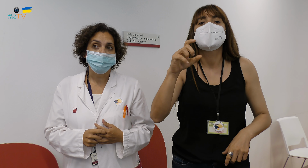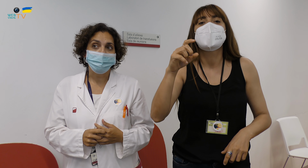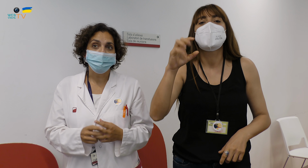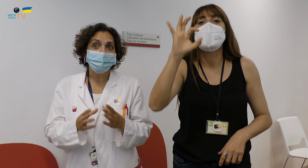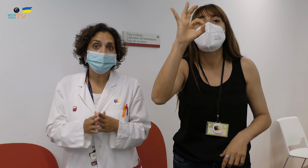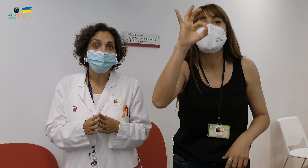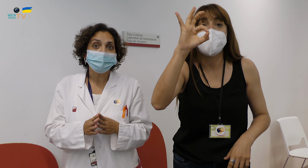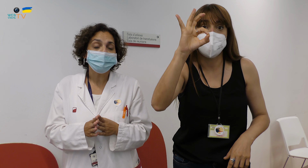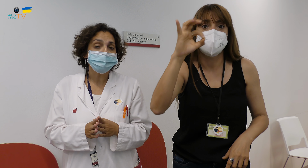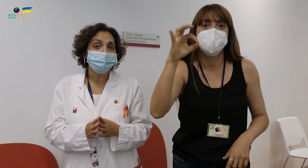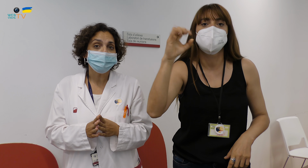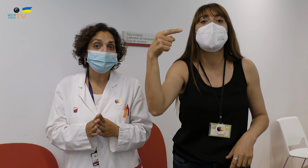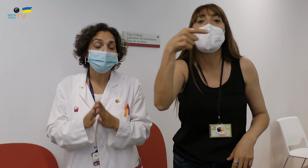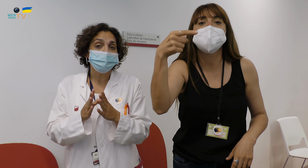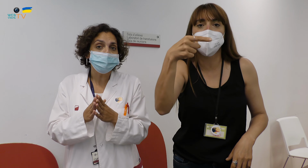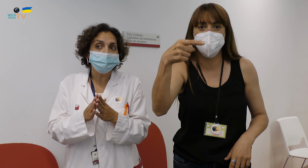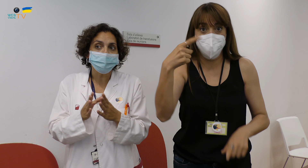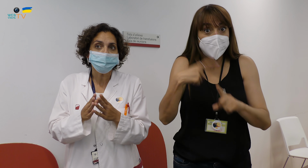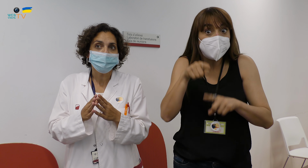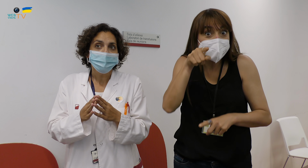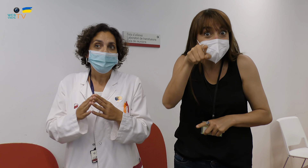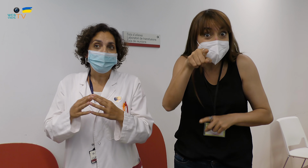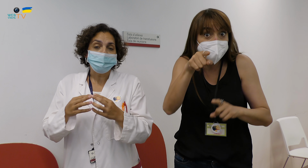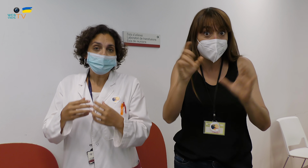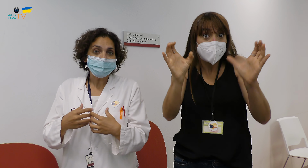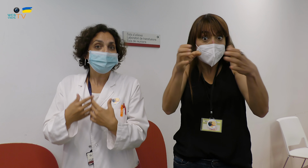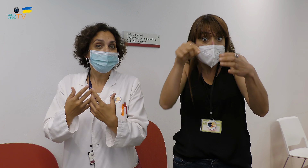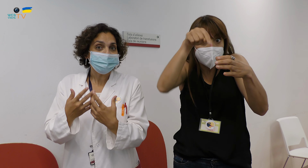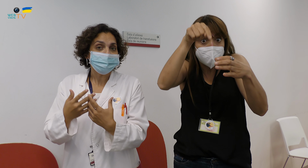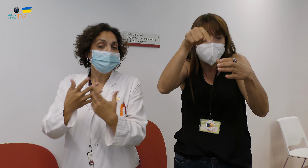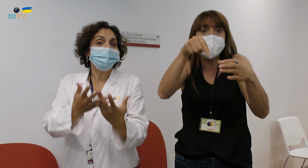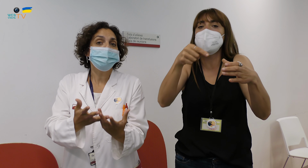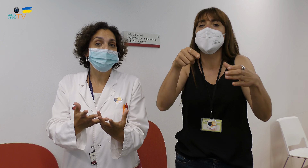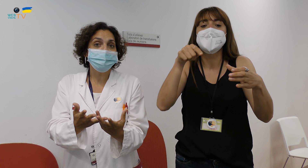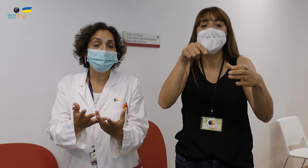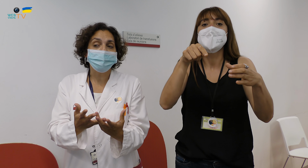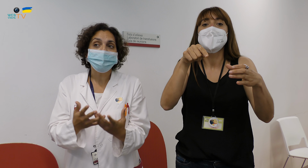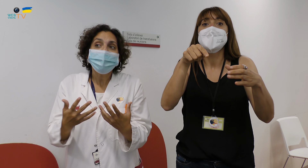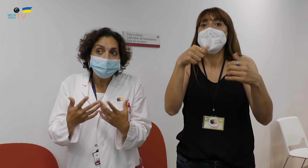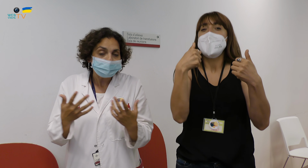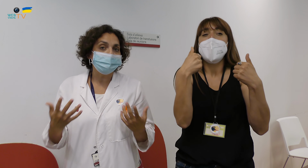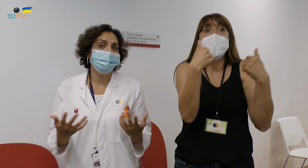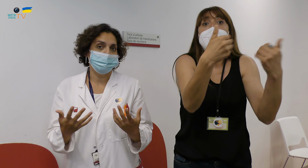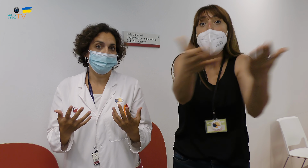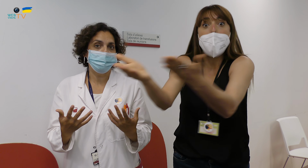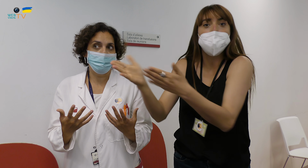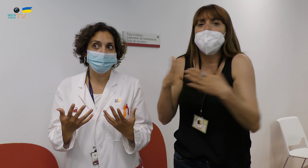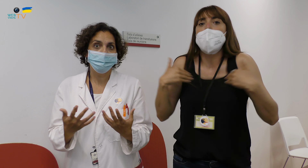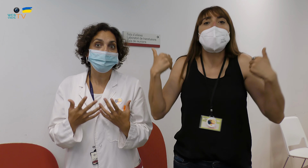Perquè el 0- és un grup que permet que aquesta sang vagi destinada a qualsevol pacient